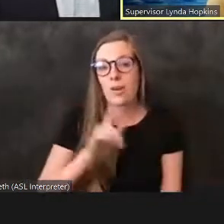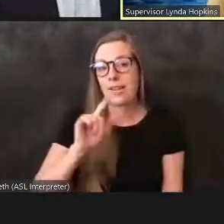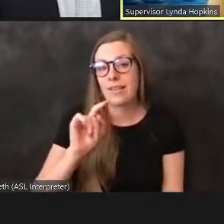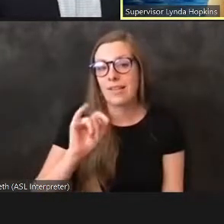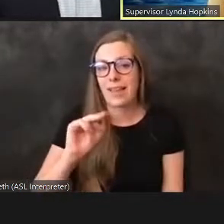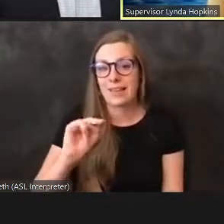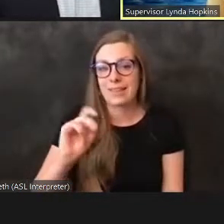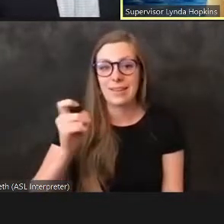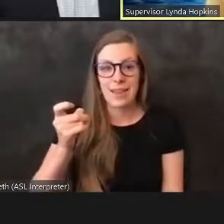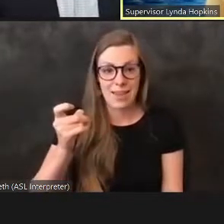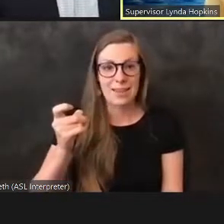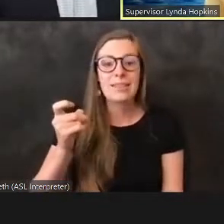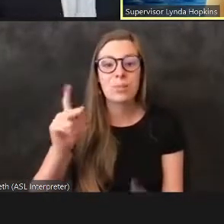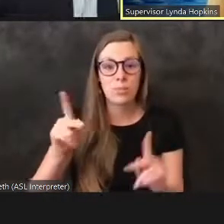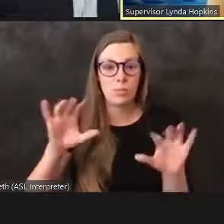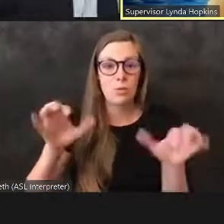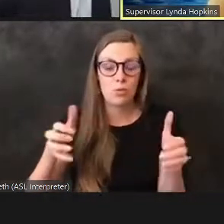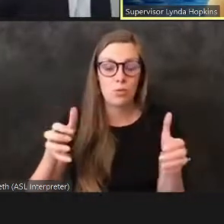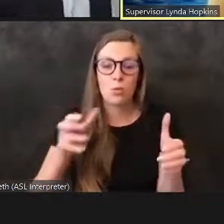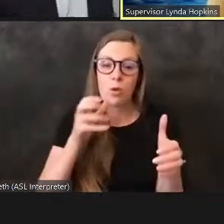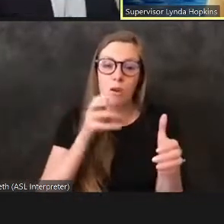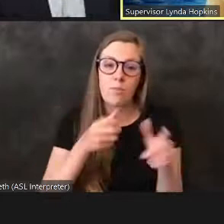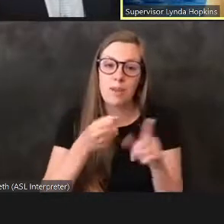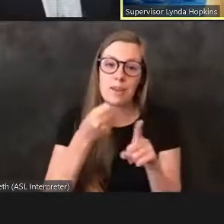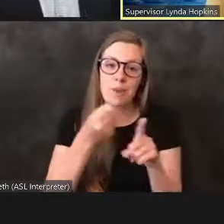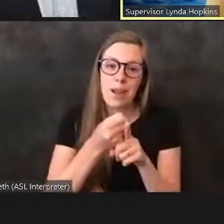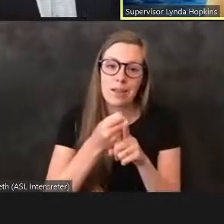Health, que atenderán a la población latina que ha sido afectada.